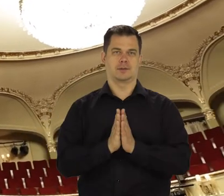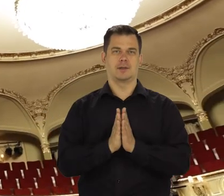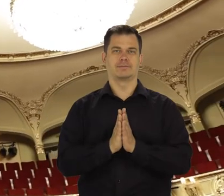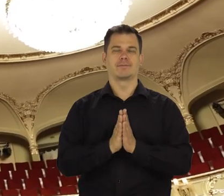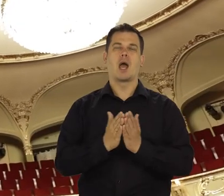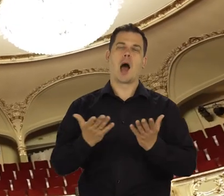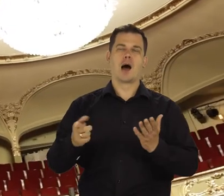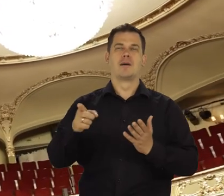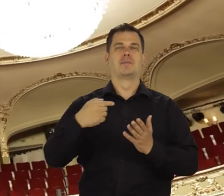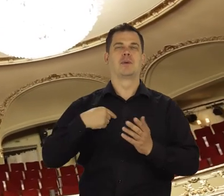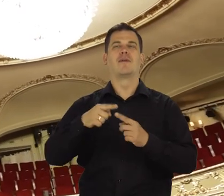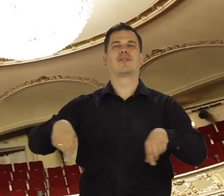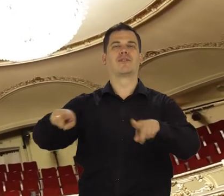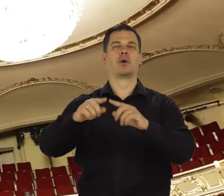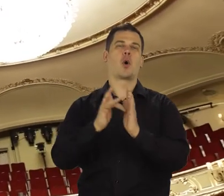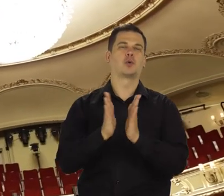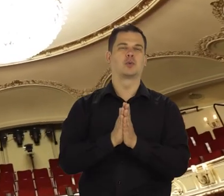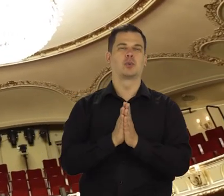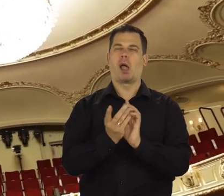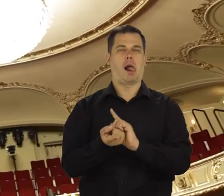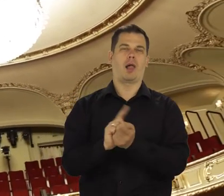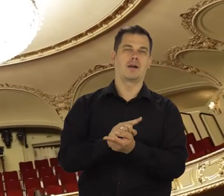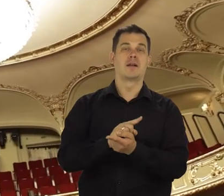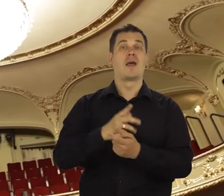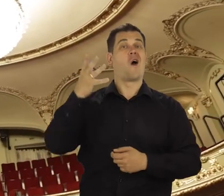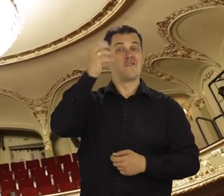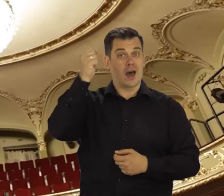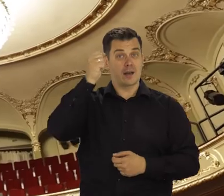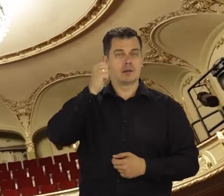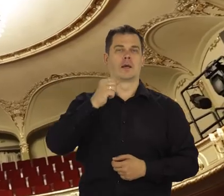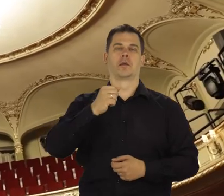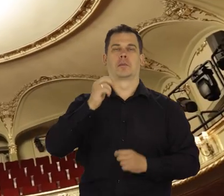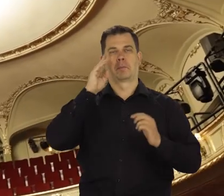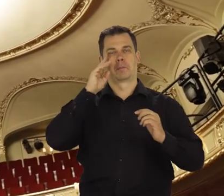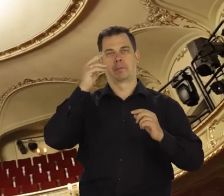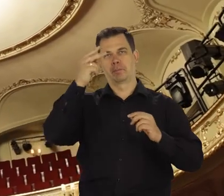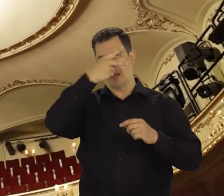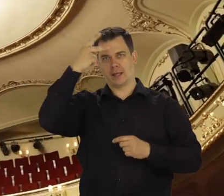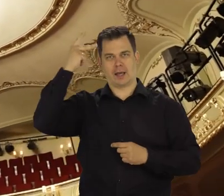ale ze względu na miejskie koła klerykalne, zmieniono tytuł na „Wariat i pielęgniarka”.